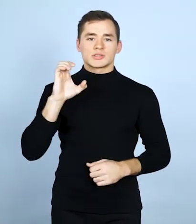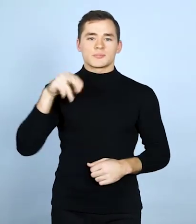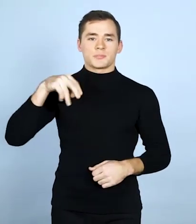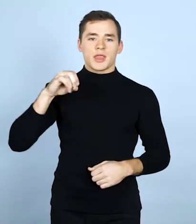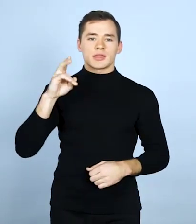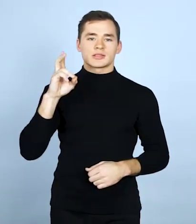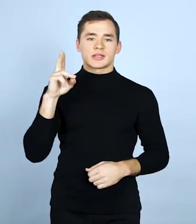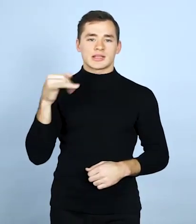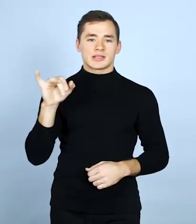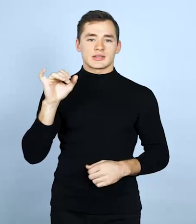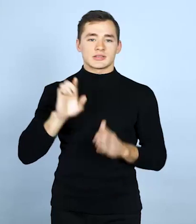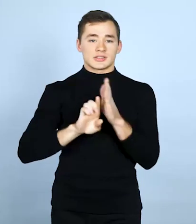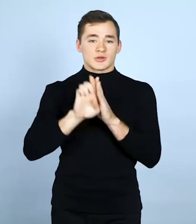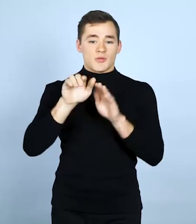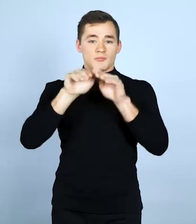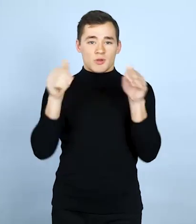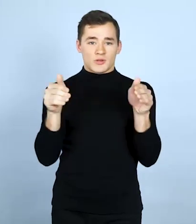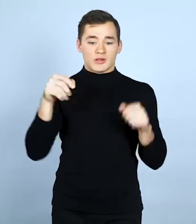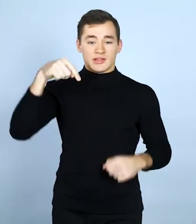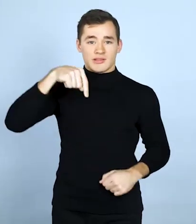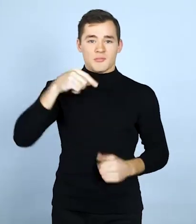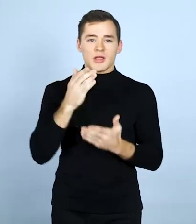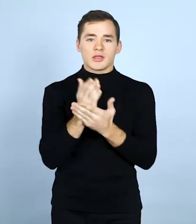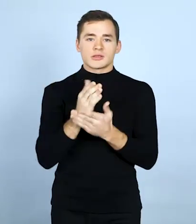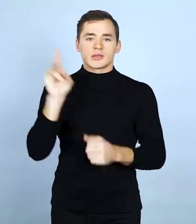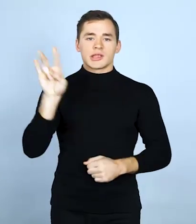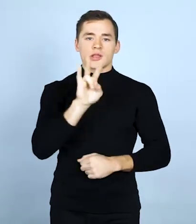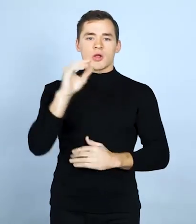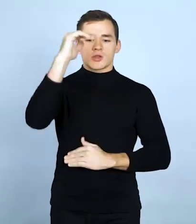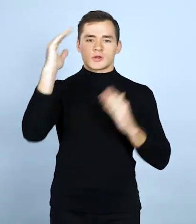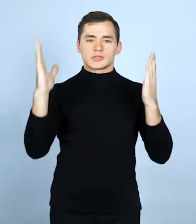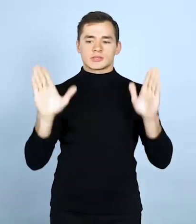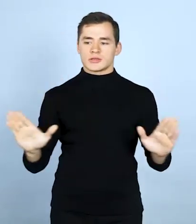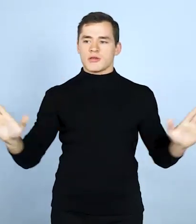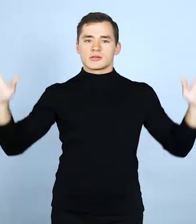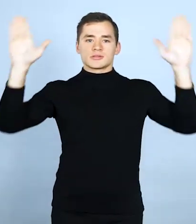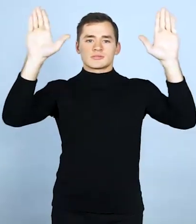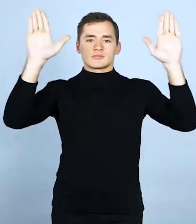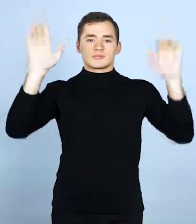из иконостаса Успенского собора,